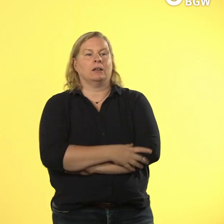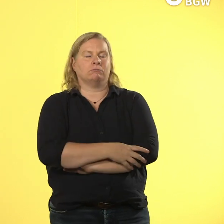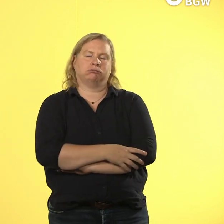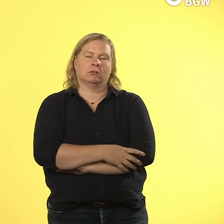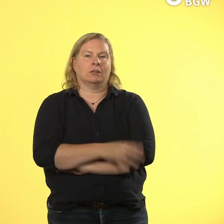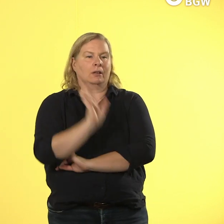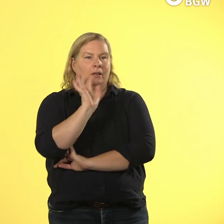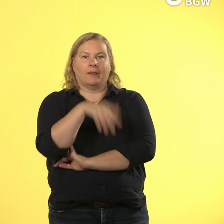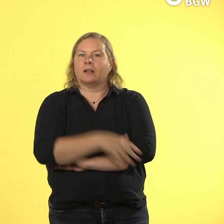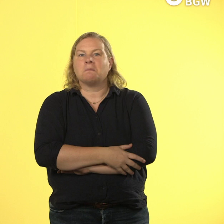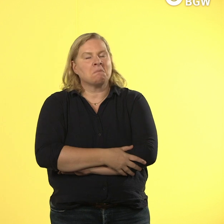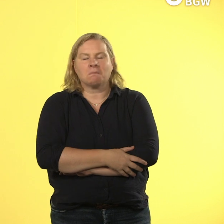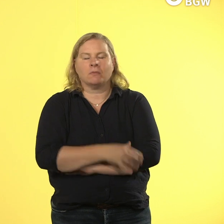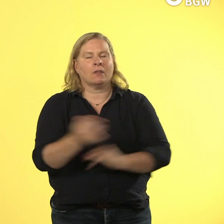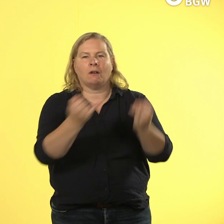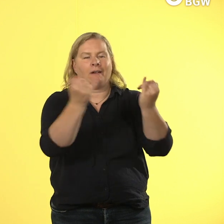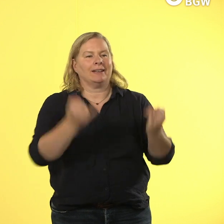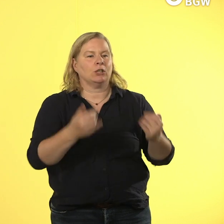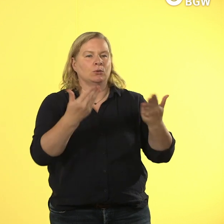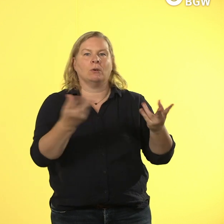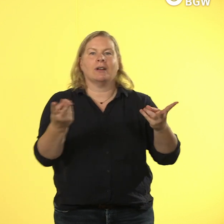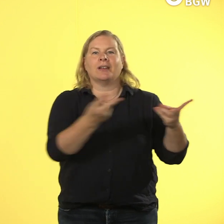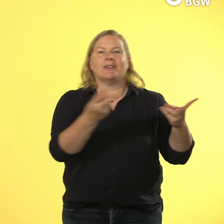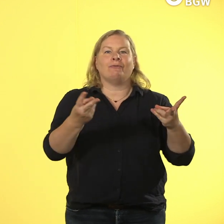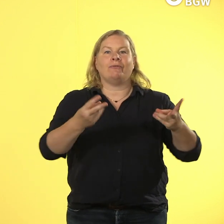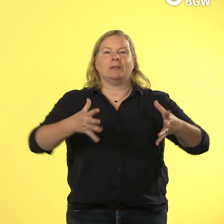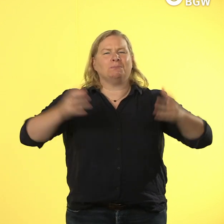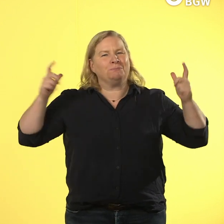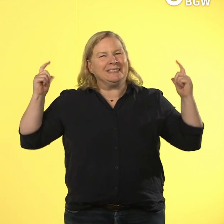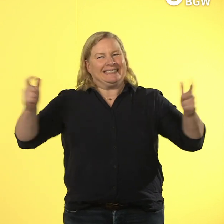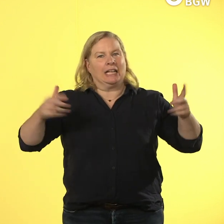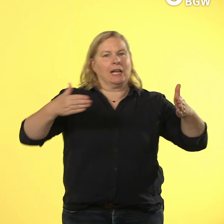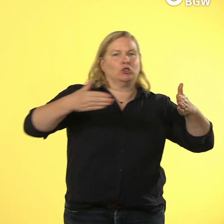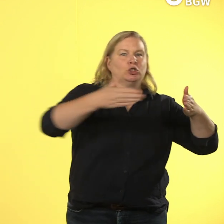Da legt man hinten das Steuer rum, und bis der sich vorne dreht, das kannst du vergessen. Ich habe schon so viel erlebt hier,